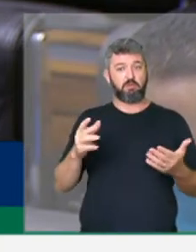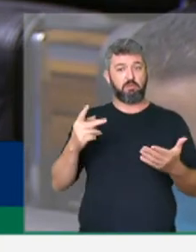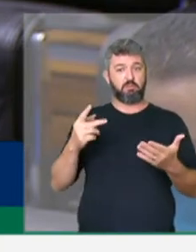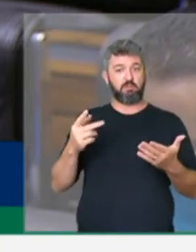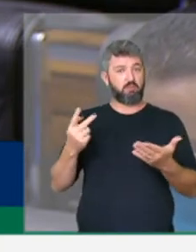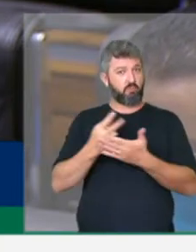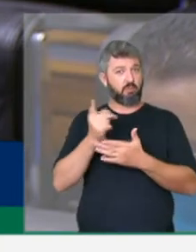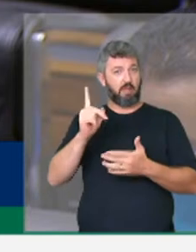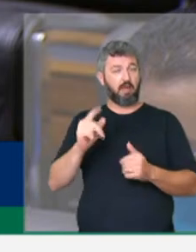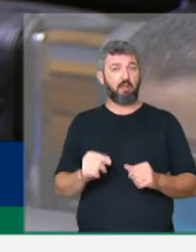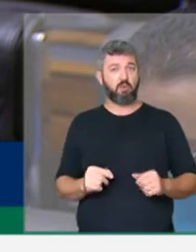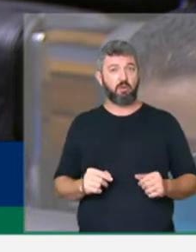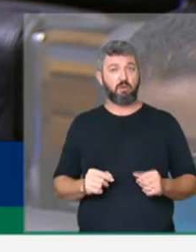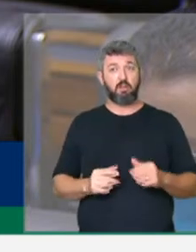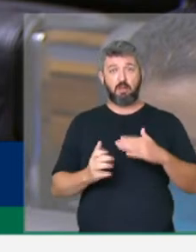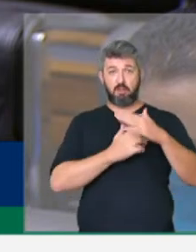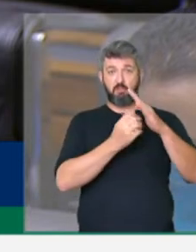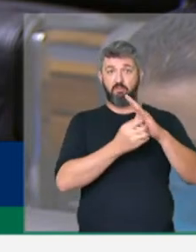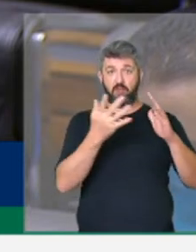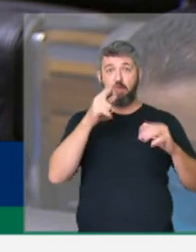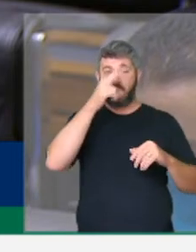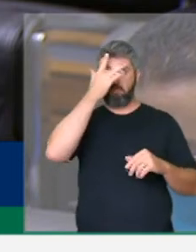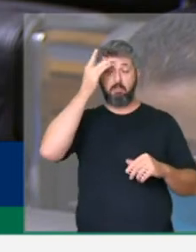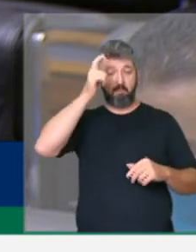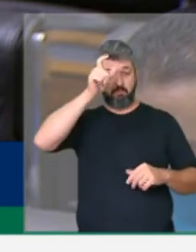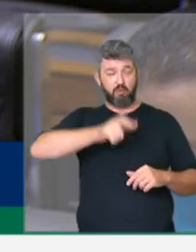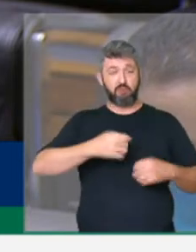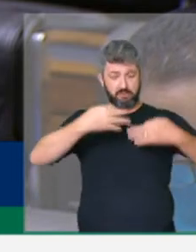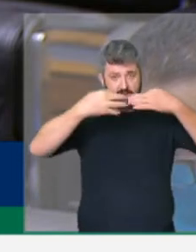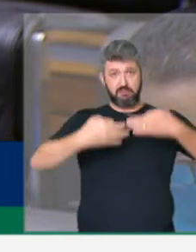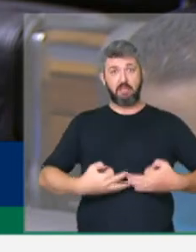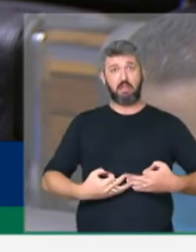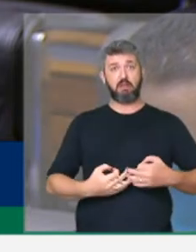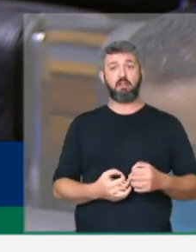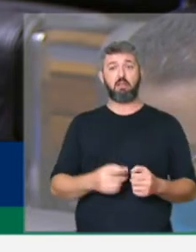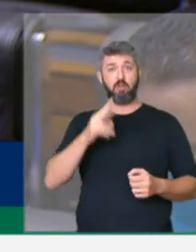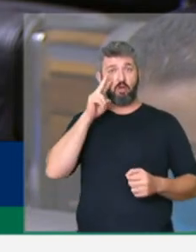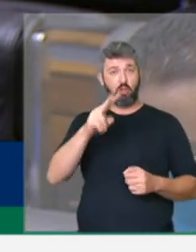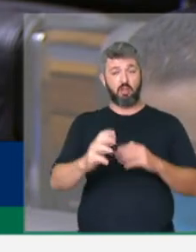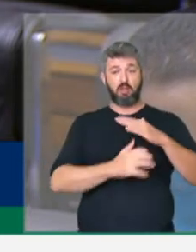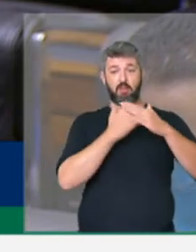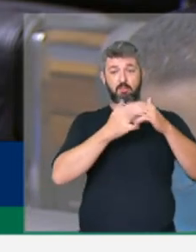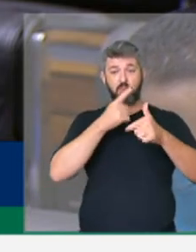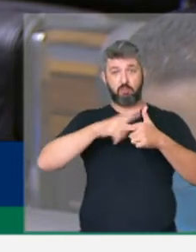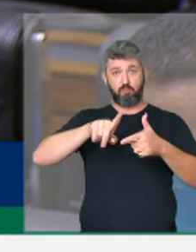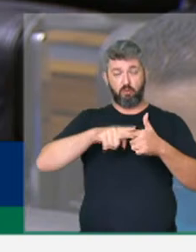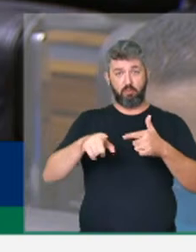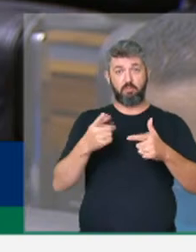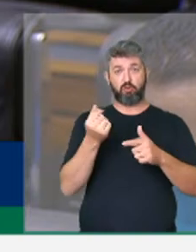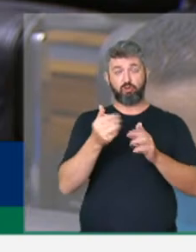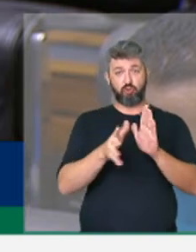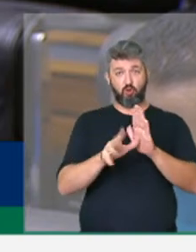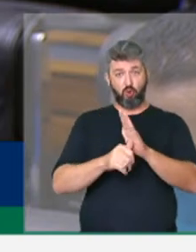POSSIBILIDADE DE RENEGOCIAÇÃ O. AQUELAS QUE PASSARAM INCLUSIVE PROCESSOS CRIMINAIS ESTÃO FORA DA POSSIBILIDADE